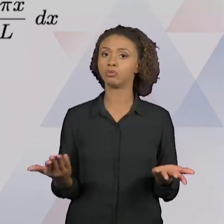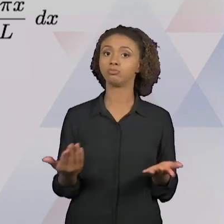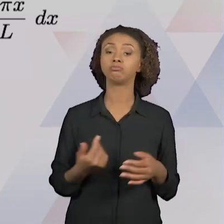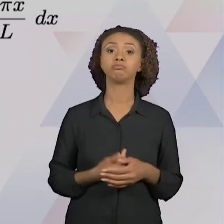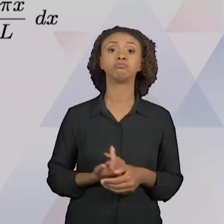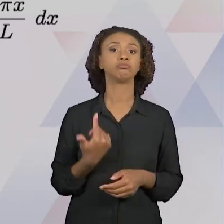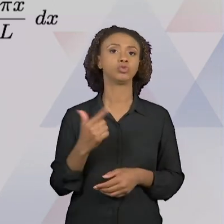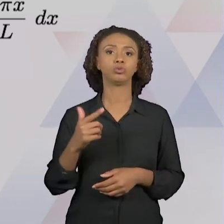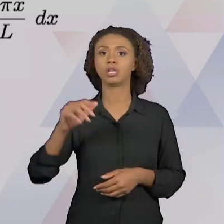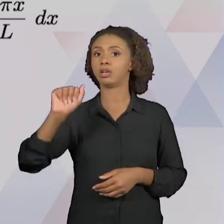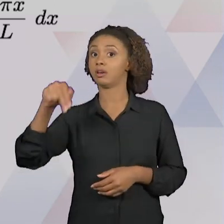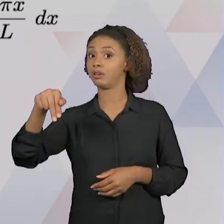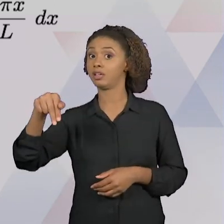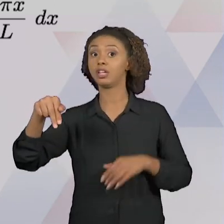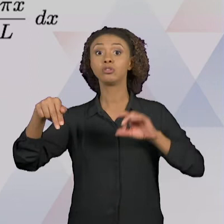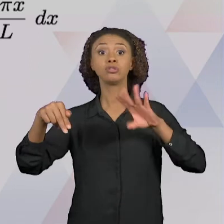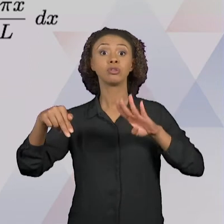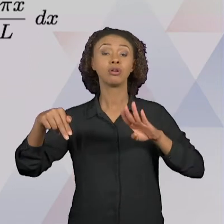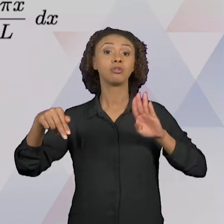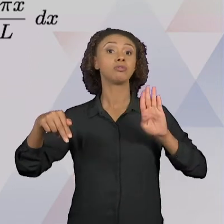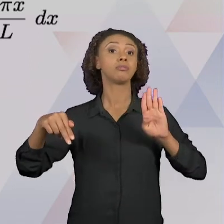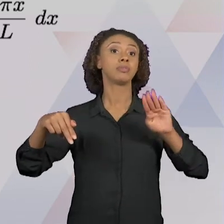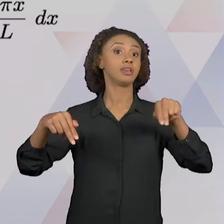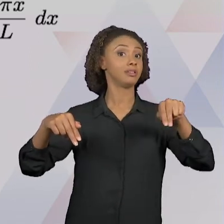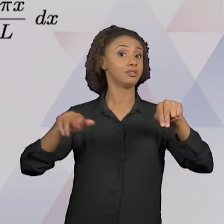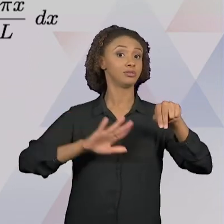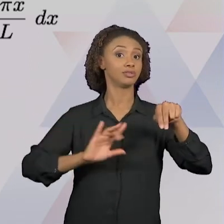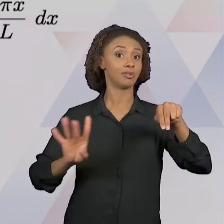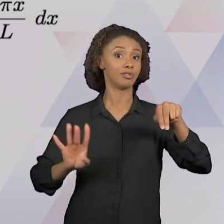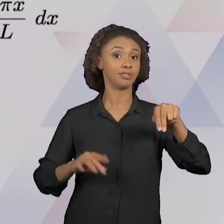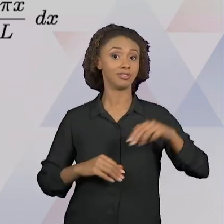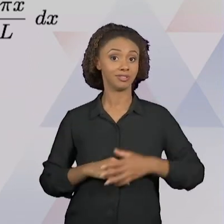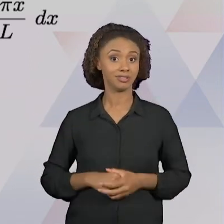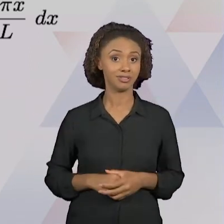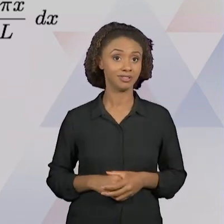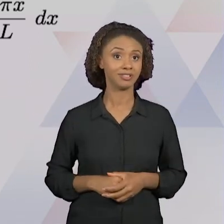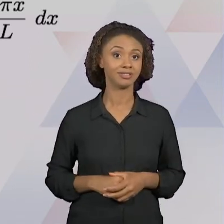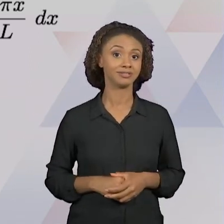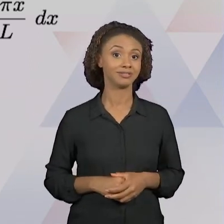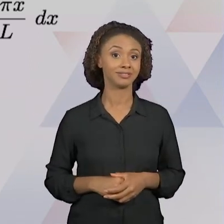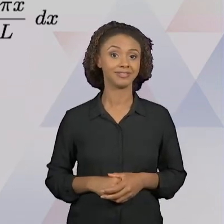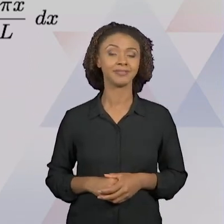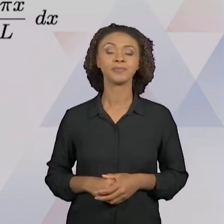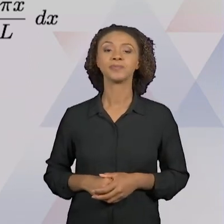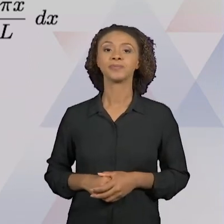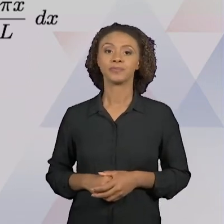SÓ OS TERMOS "BN"... QUE MULTIPLICA O SENO E COMO